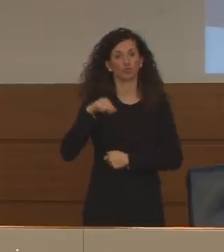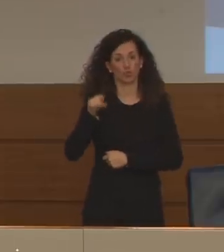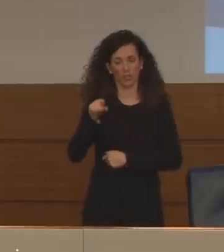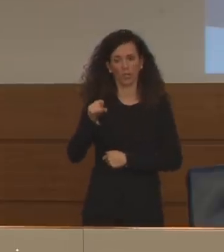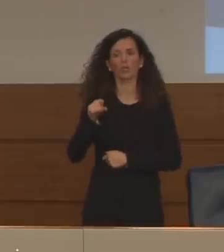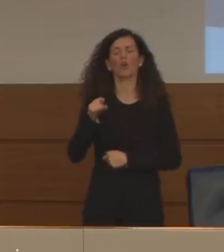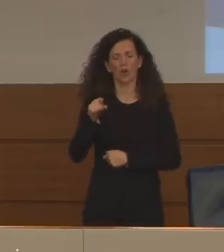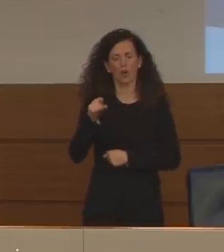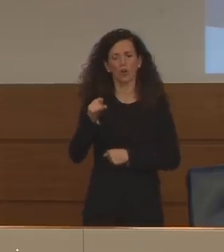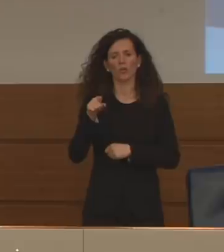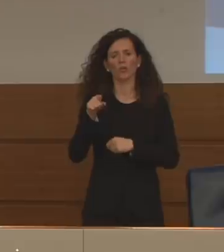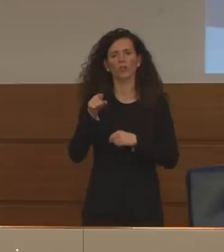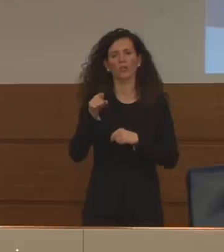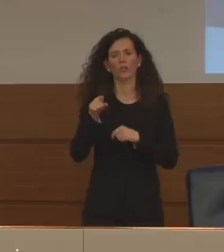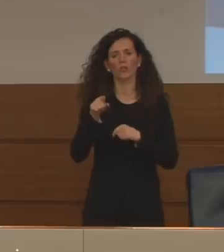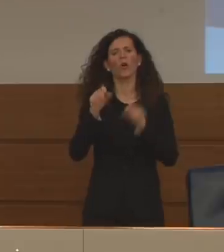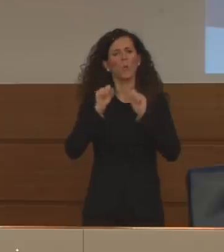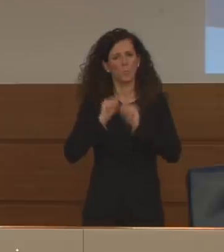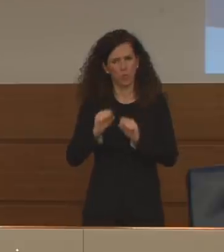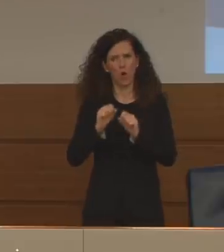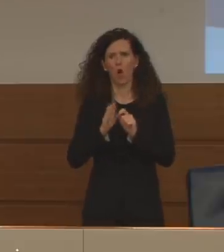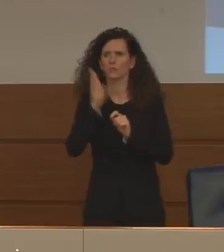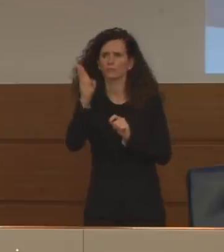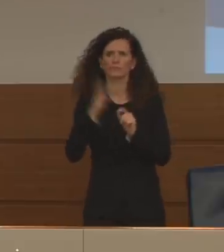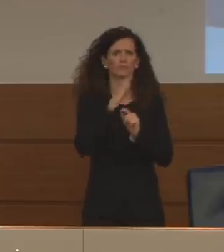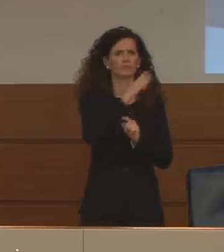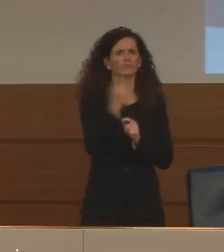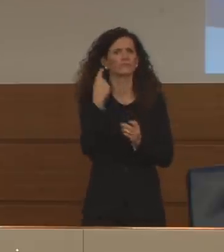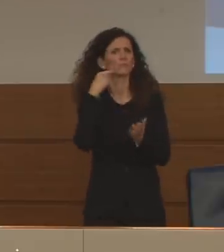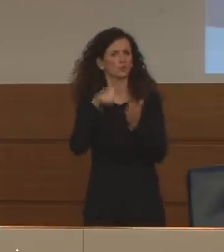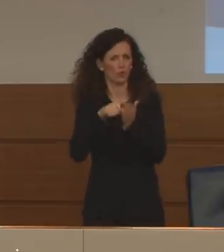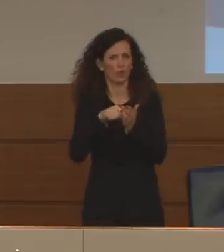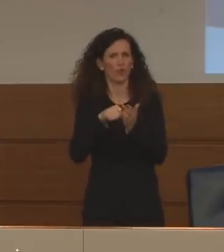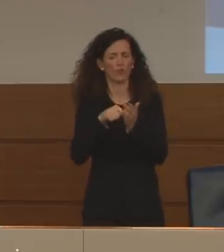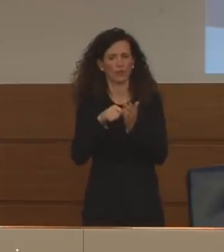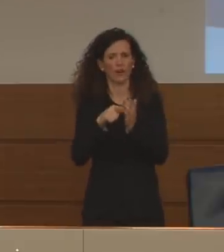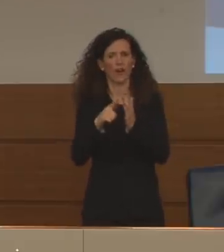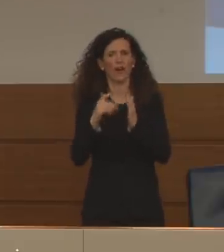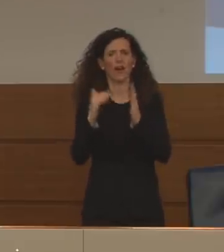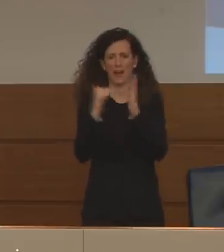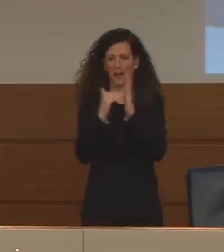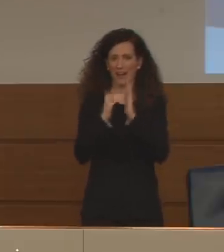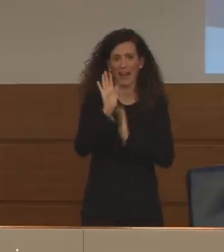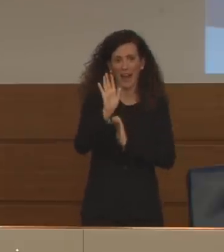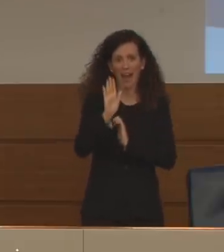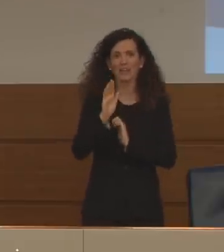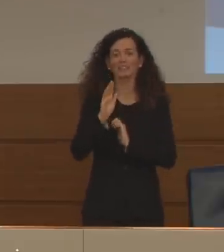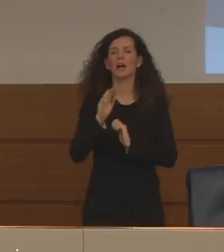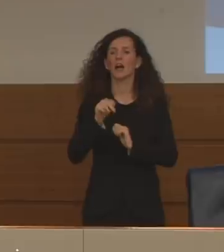spostamento sul territorio nazionale, potranno essere presi all'aeroporto da